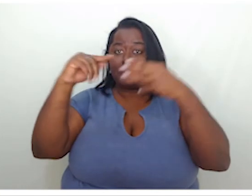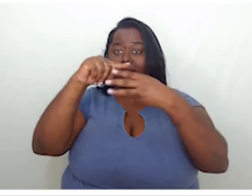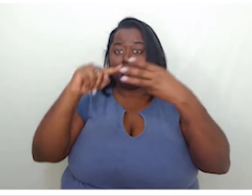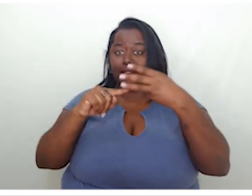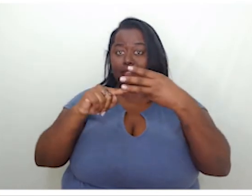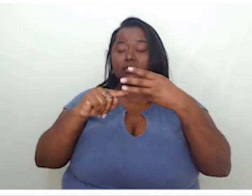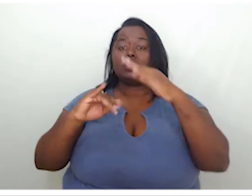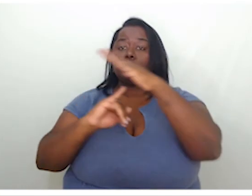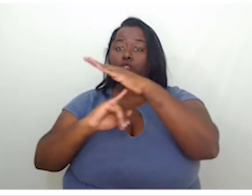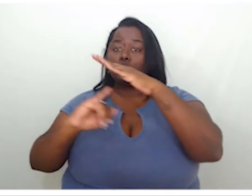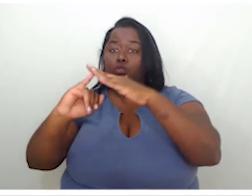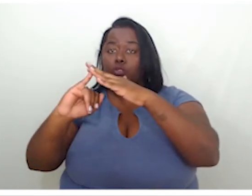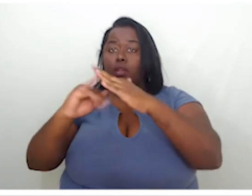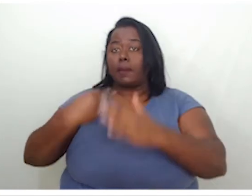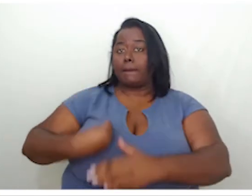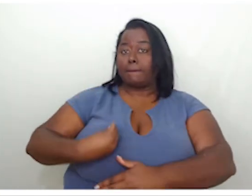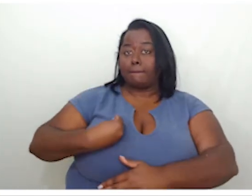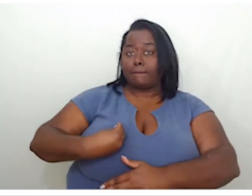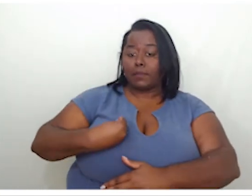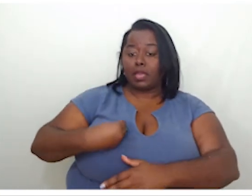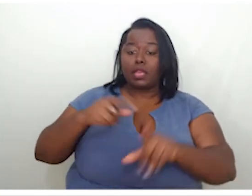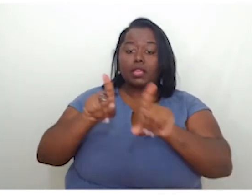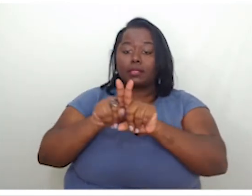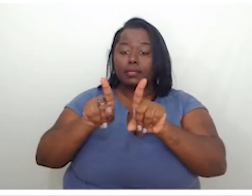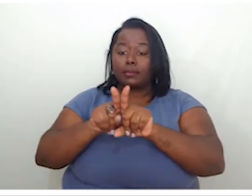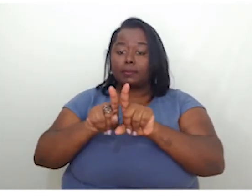Modelo de Aprendizaje Colaborativo con Soporte de Ordenador